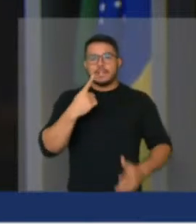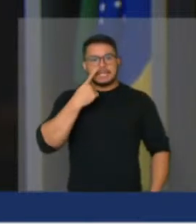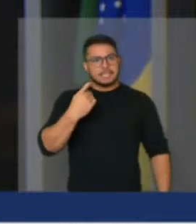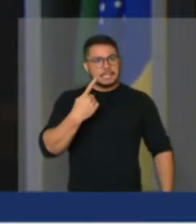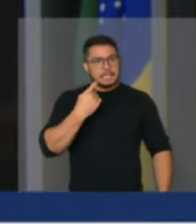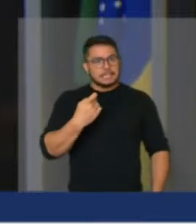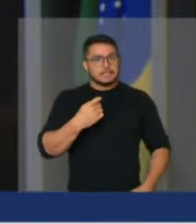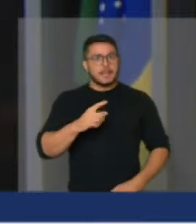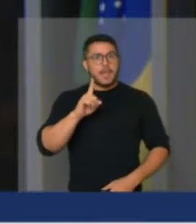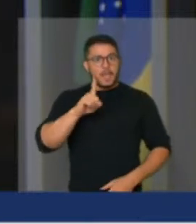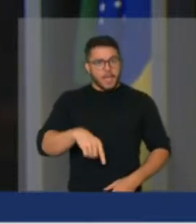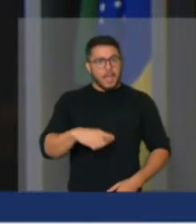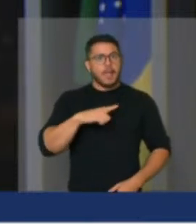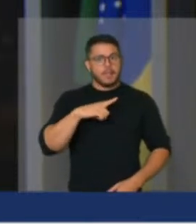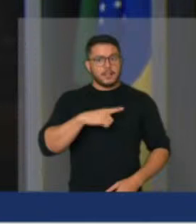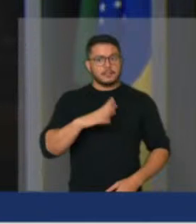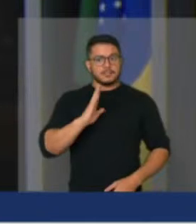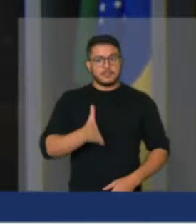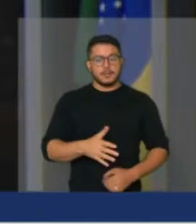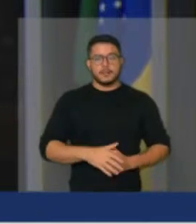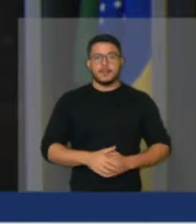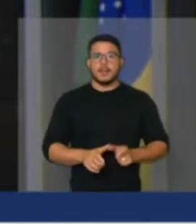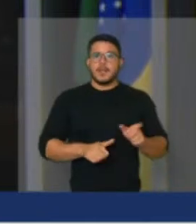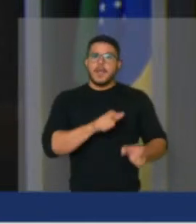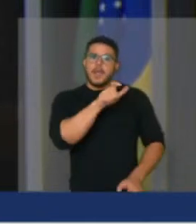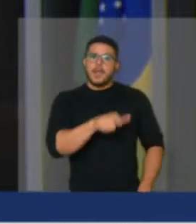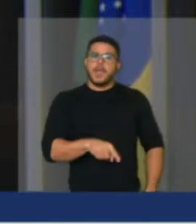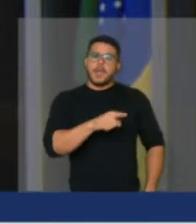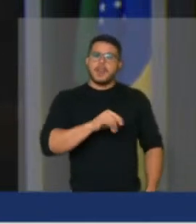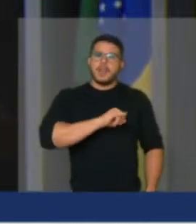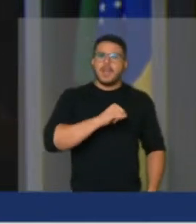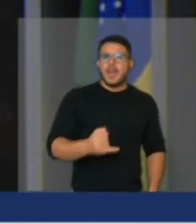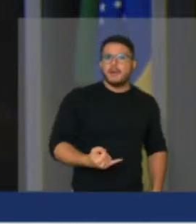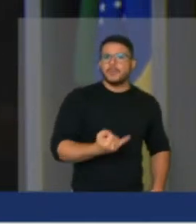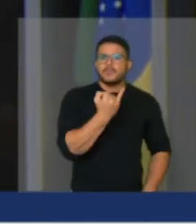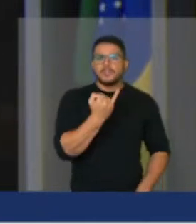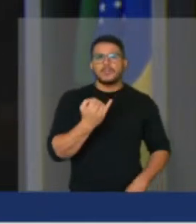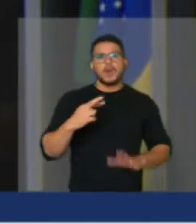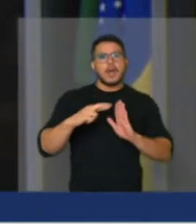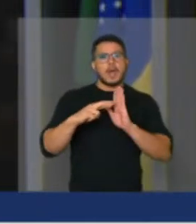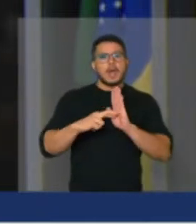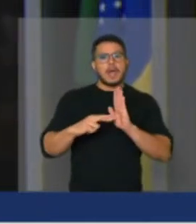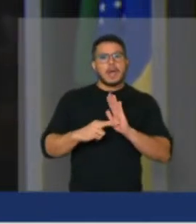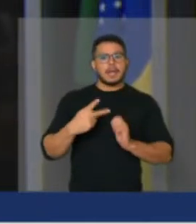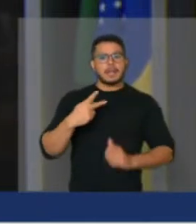PÚBLICO PARA MUDAR A RESOLUÇÃO DO CEM NENHUMA EM BENEFÍCIO PRÓPRIO. QUE UTILIZOU O CARGO PÚBLICO PARA TIRAR PREÇO DE REFORMA EM